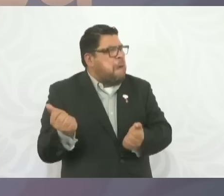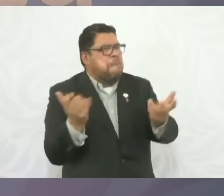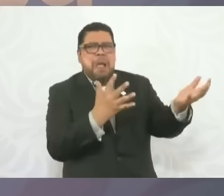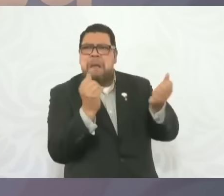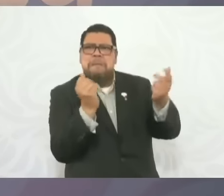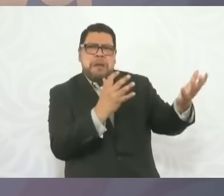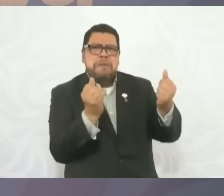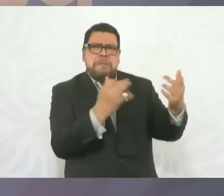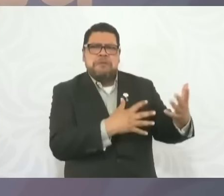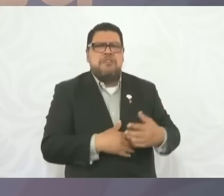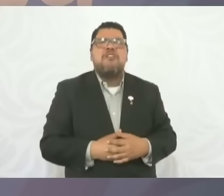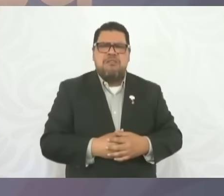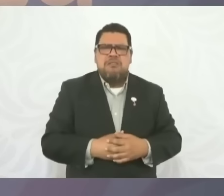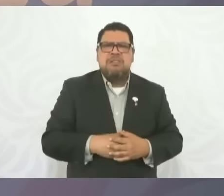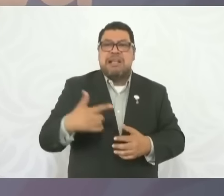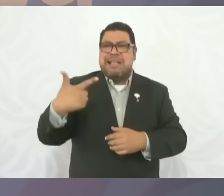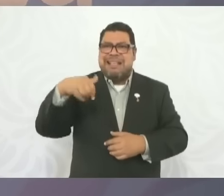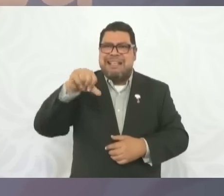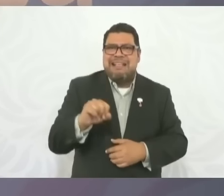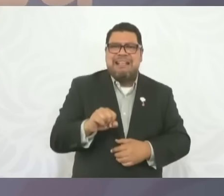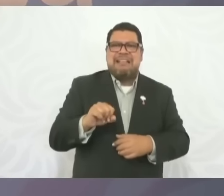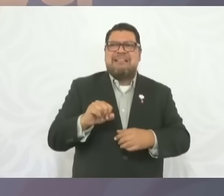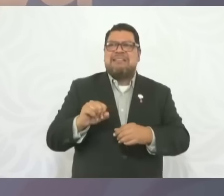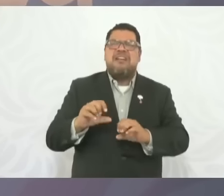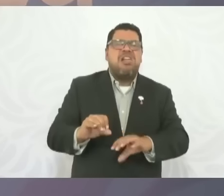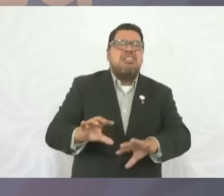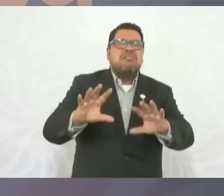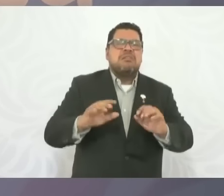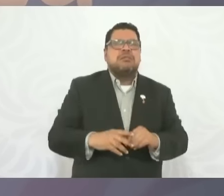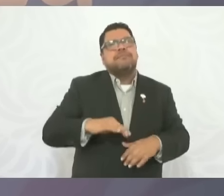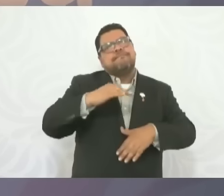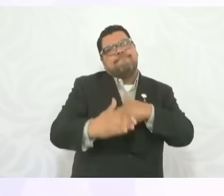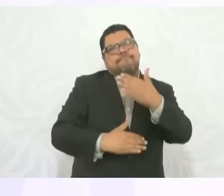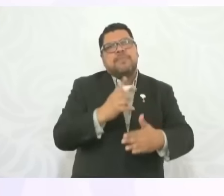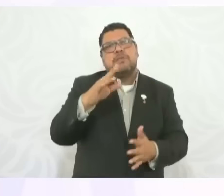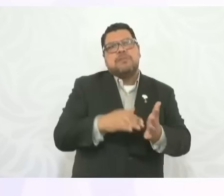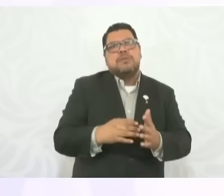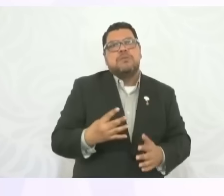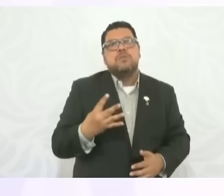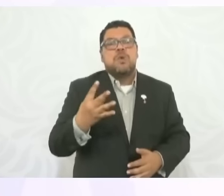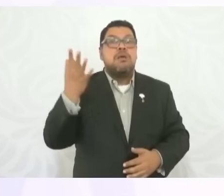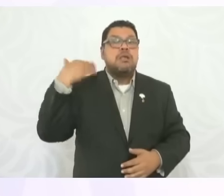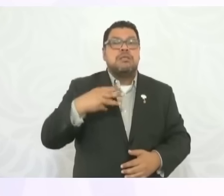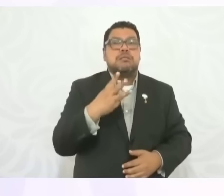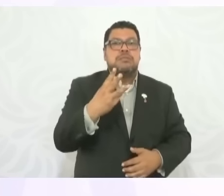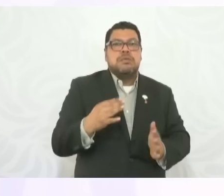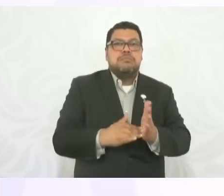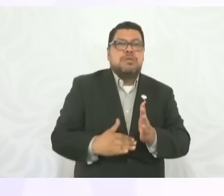petróleo y de gas natural. En 2004, México llegó a producir más de 3 millones de barriles de petróleo